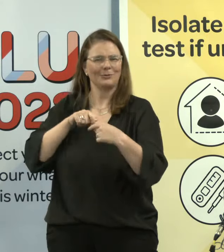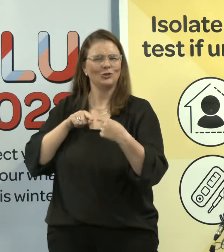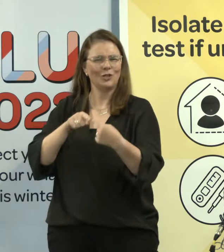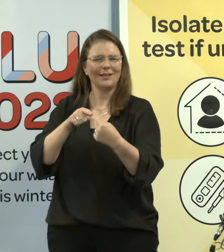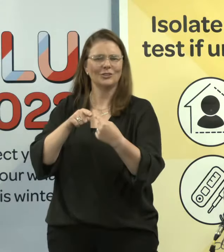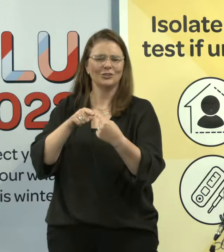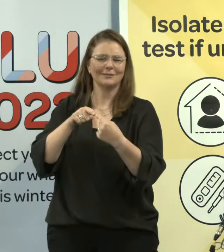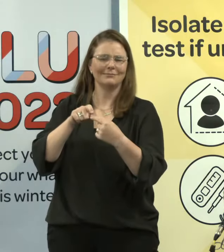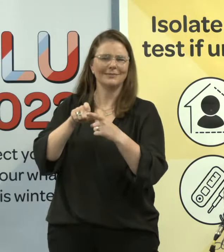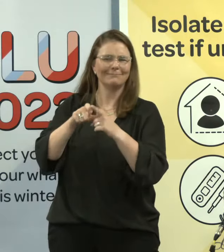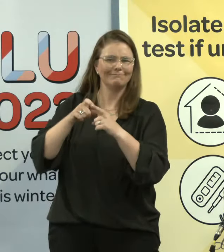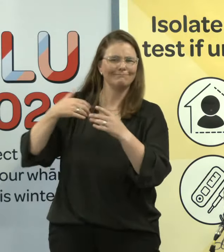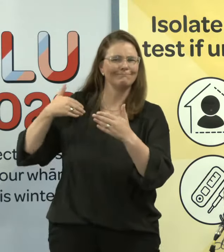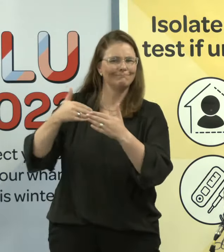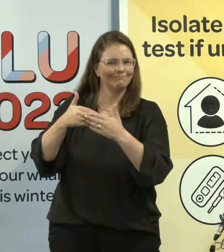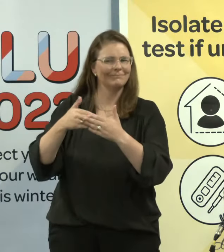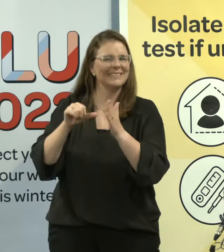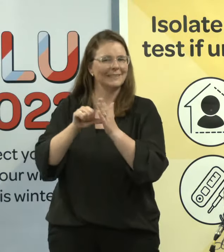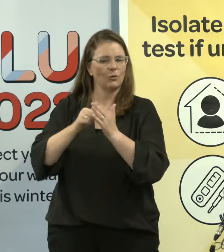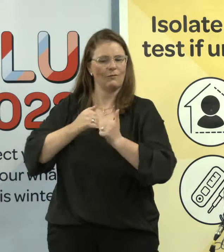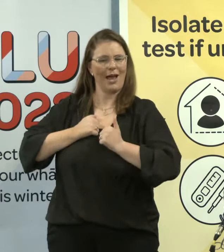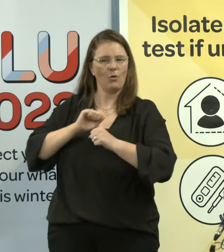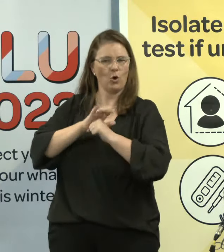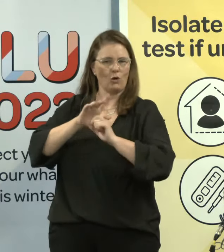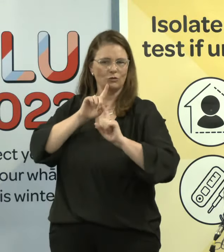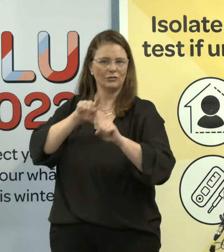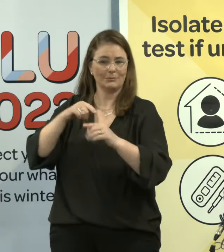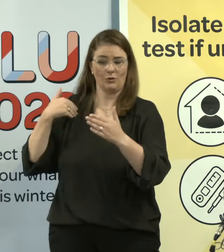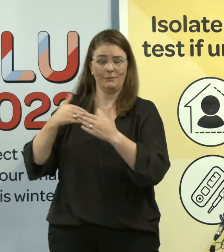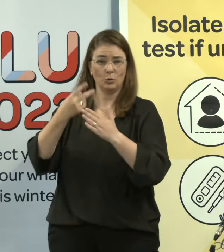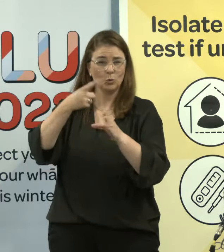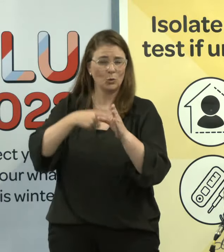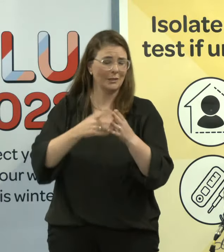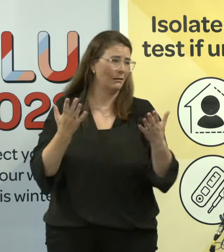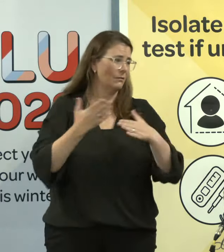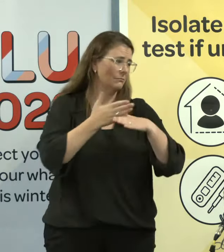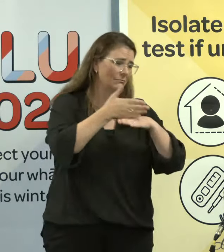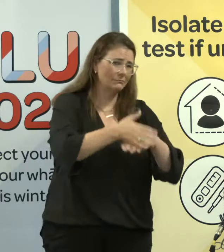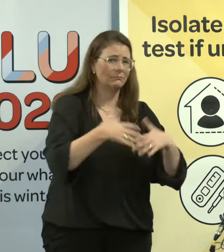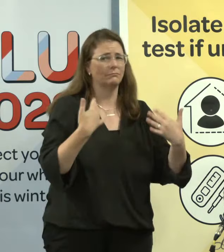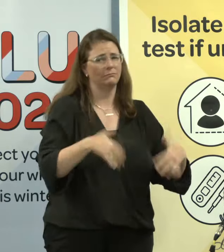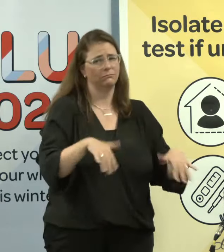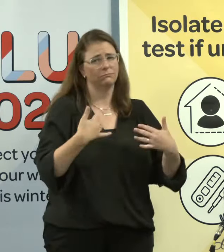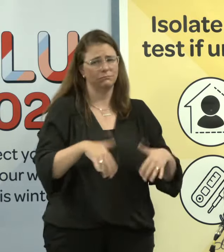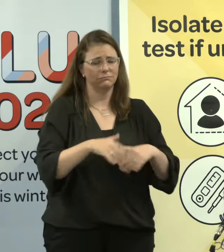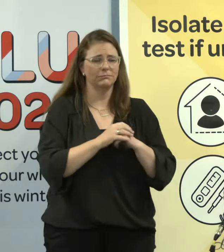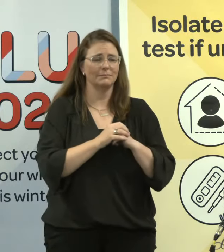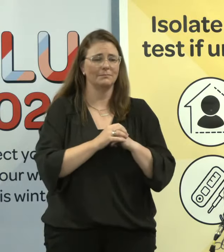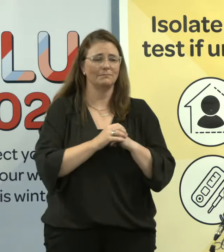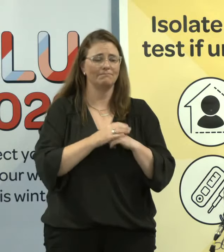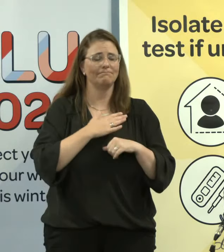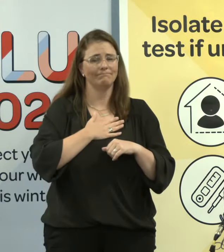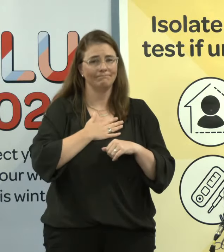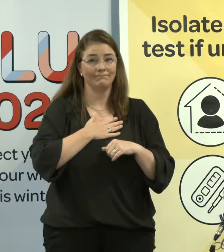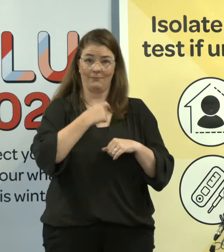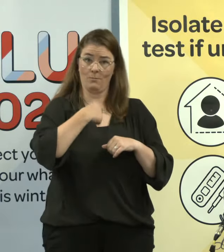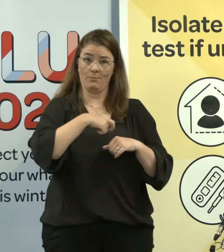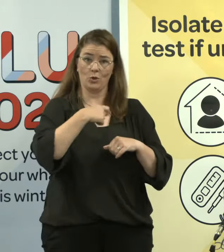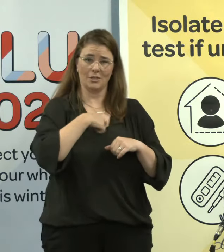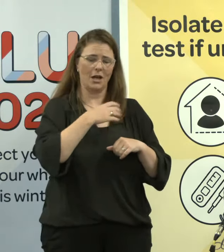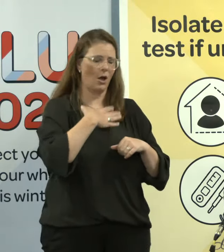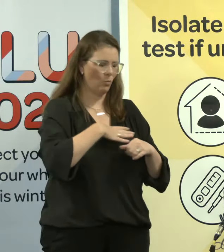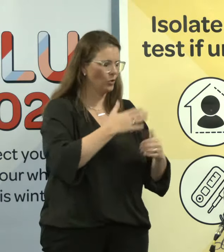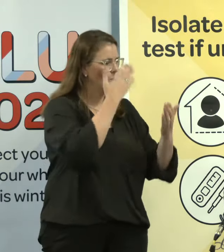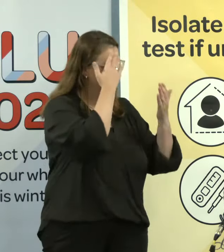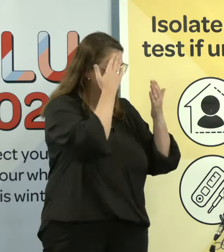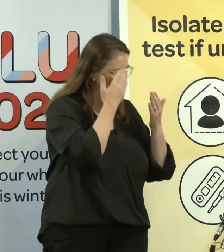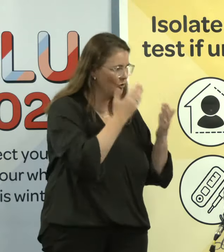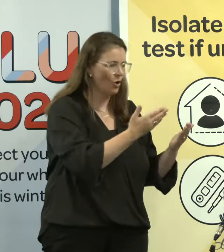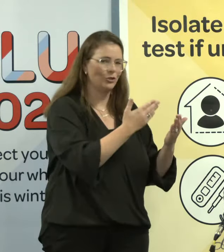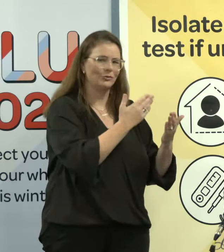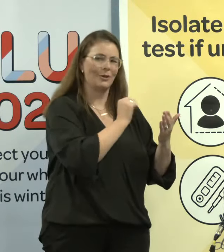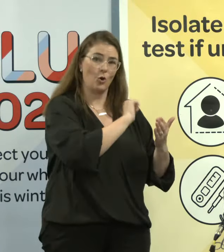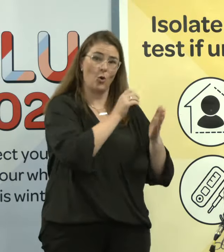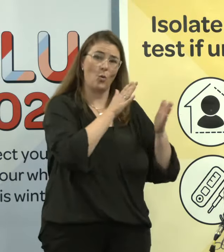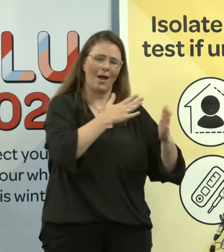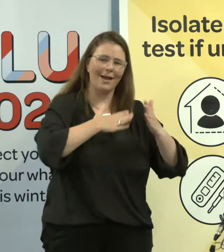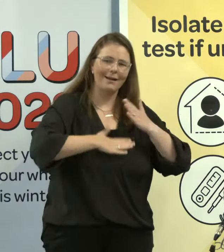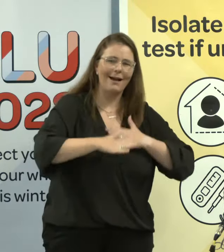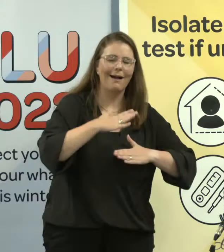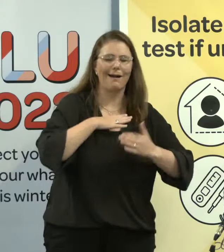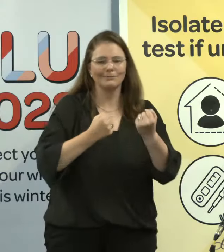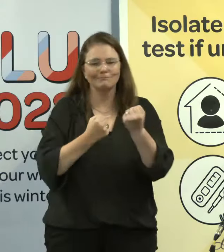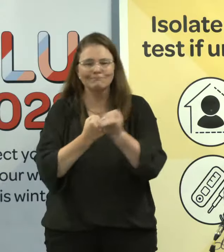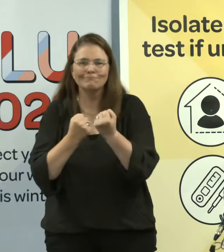hauora. A kua tautokona e ia tei